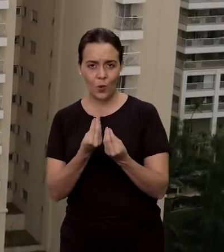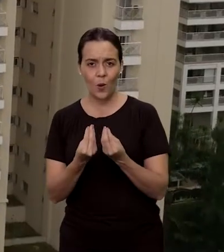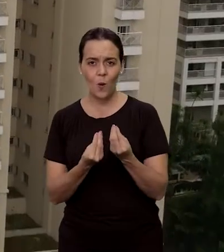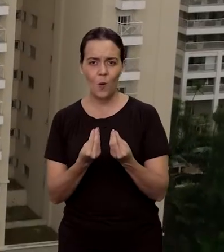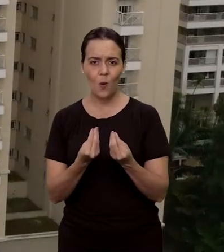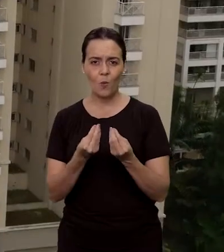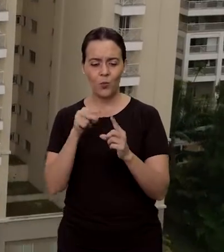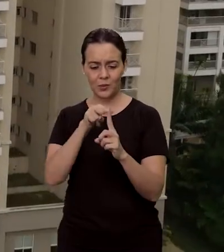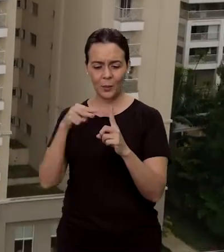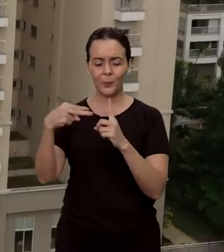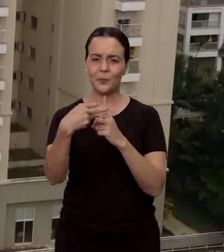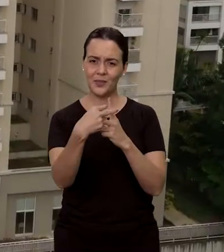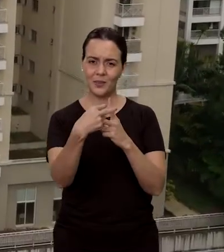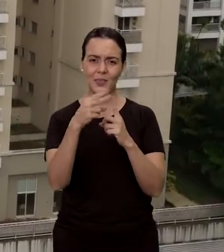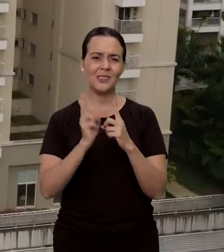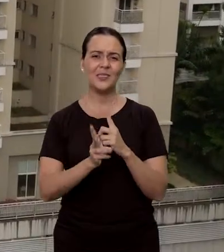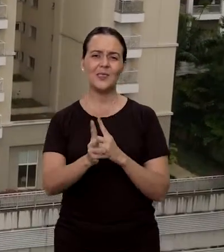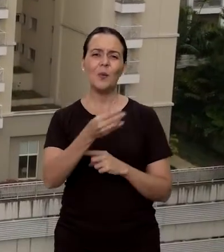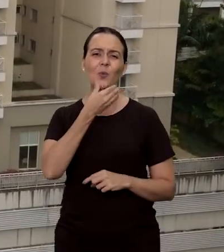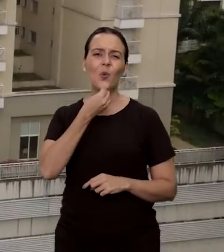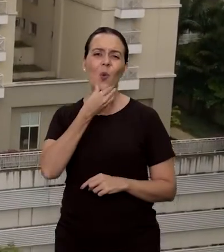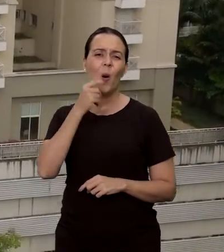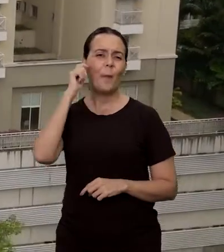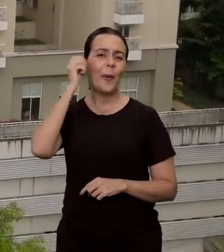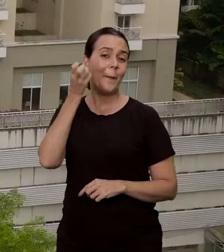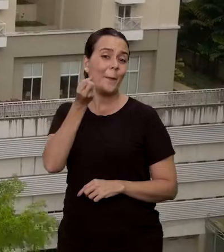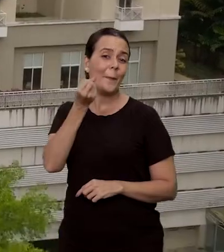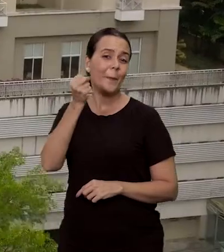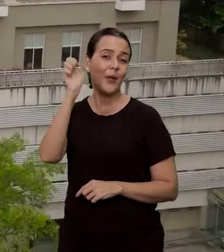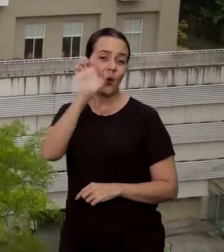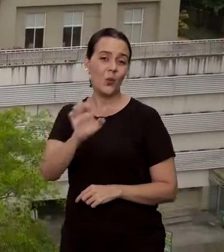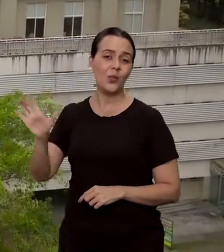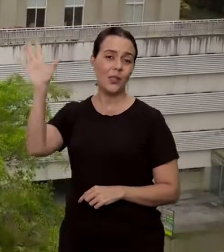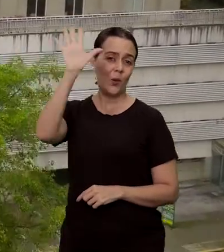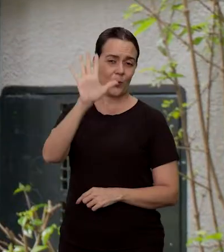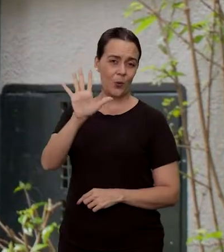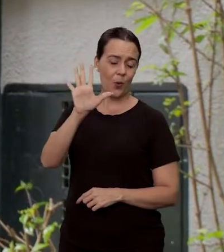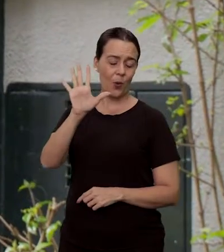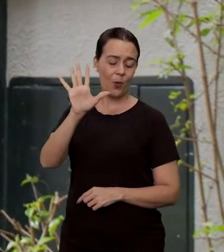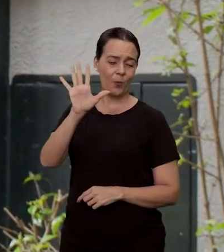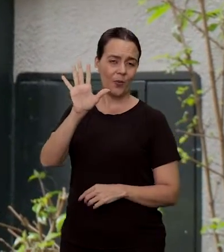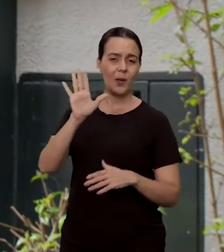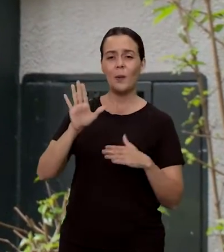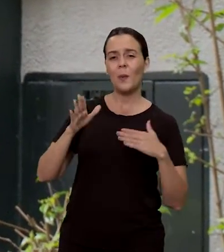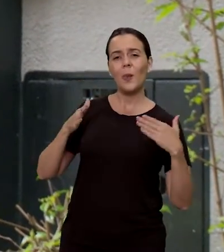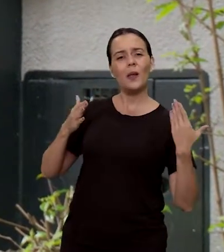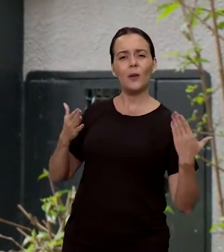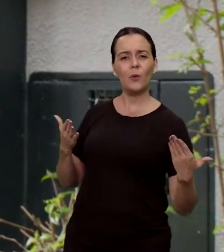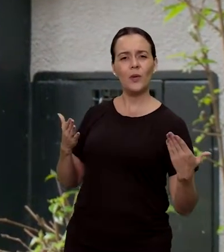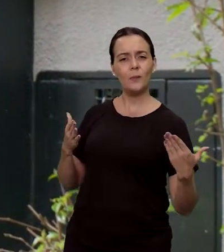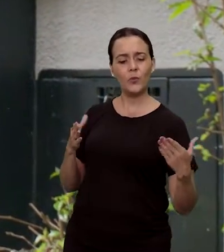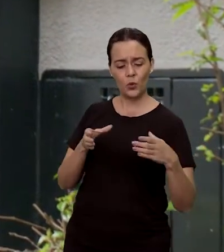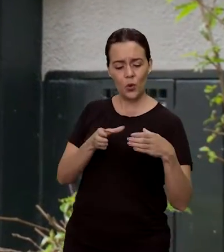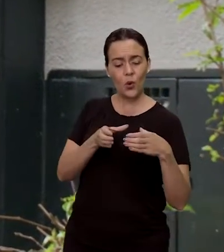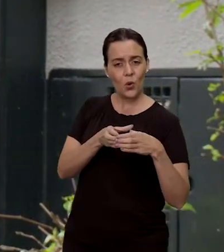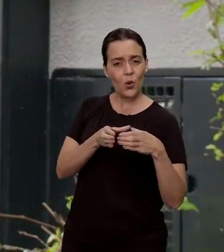na perspectiva do homem branco europeu. Há um interdito quando esses grupos sociais